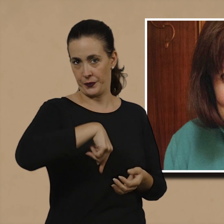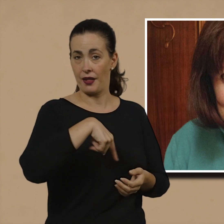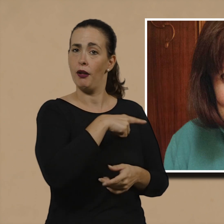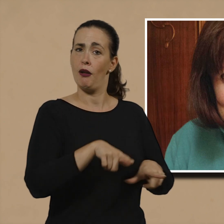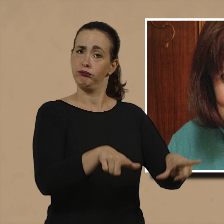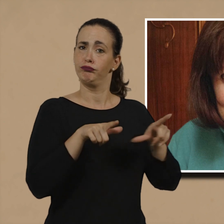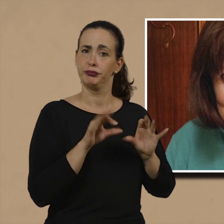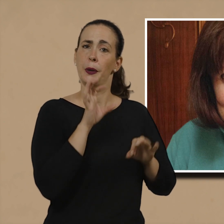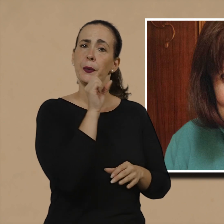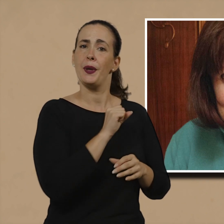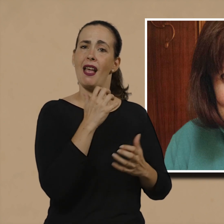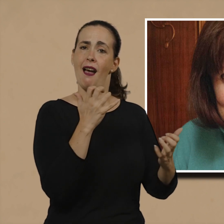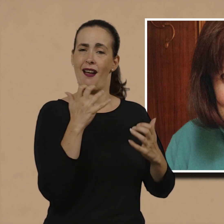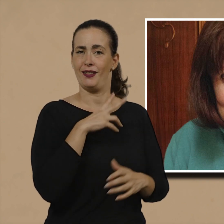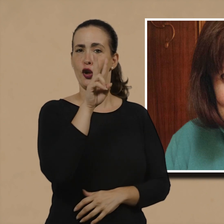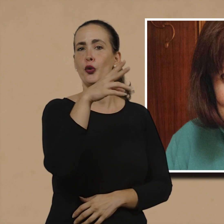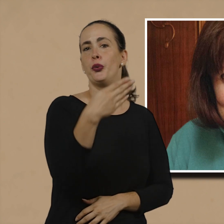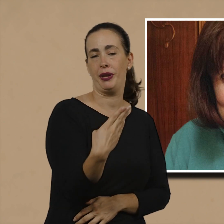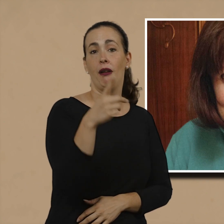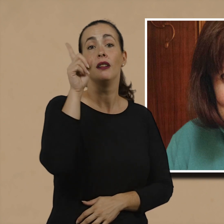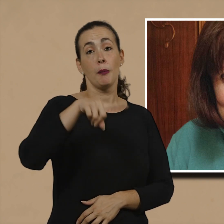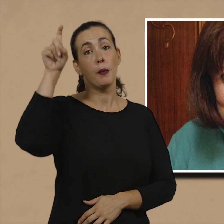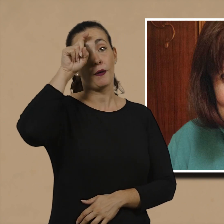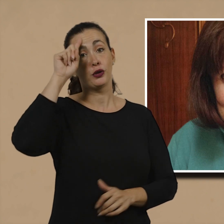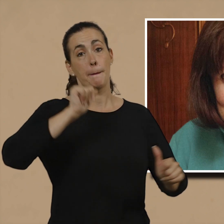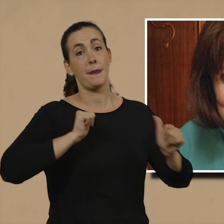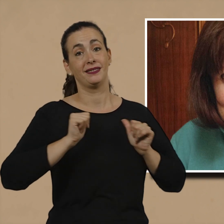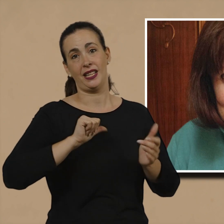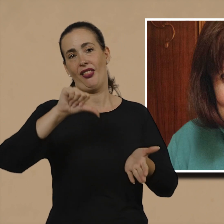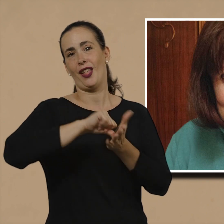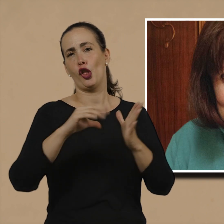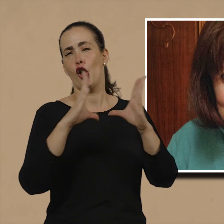Llicenciada en Belles Arts (UB) i docent al màster del Centre Universitari BAU,